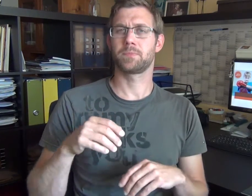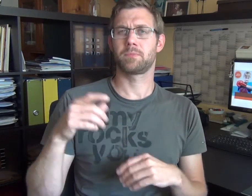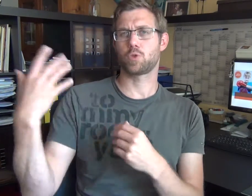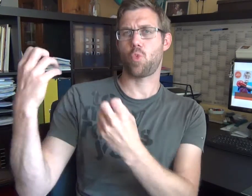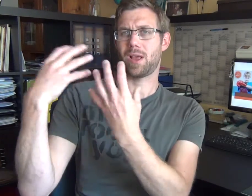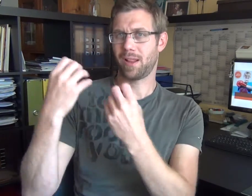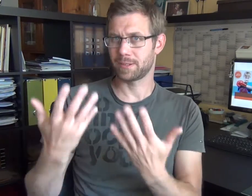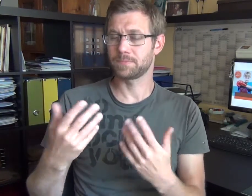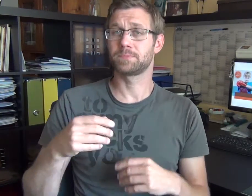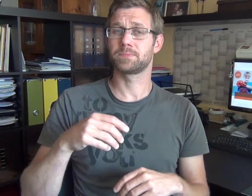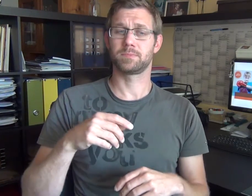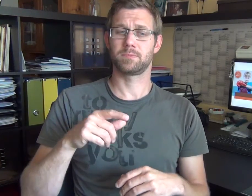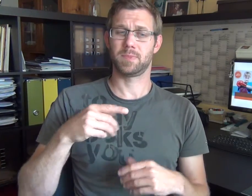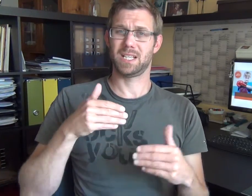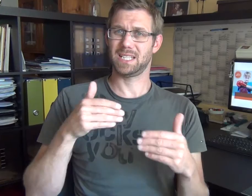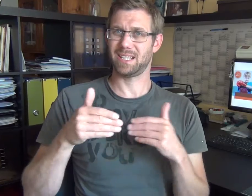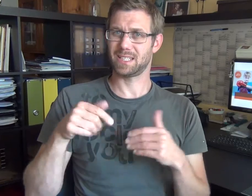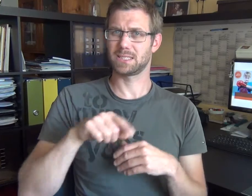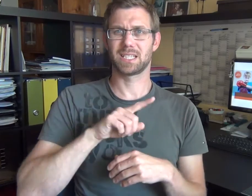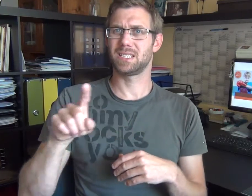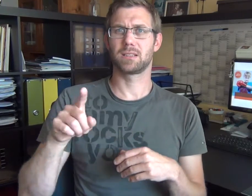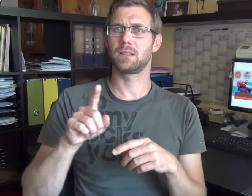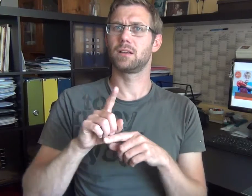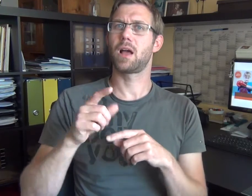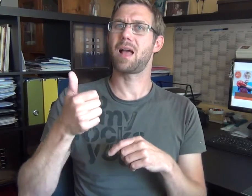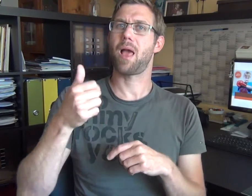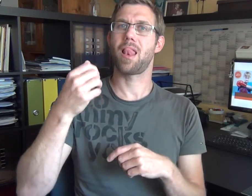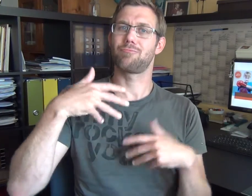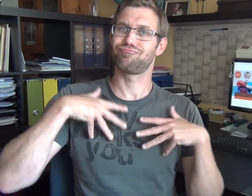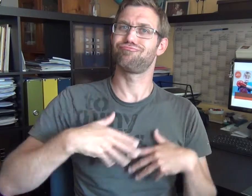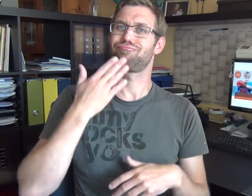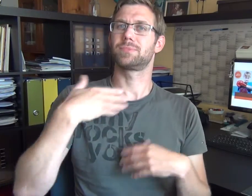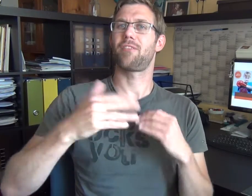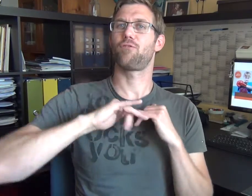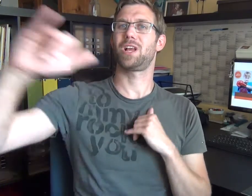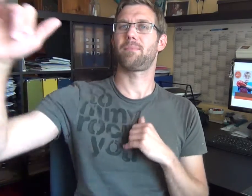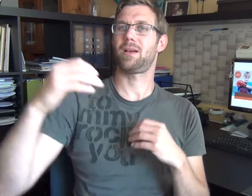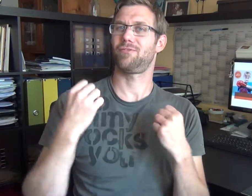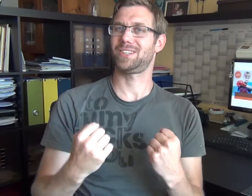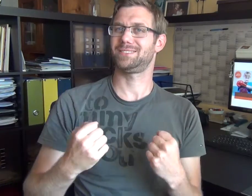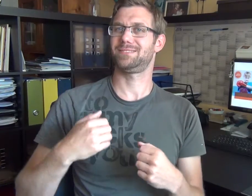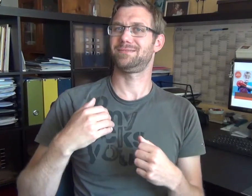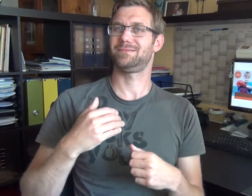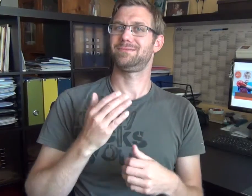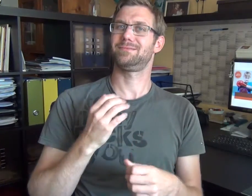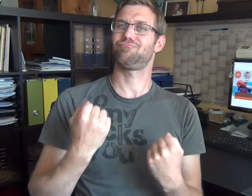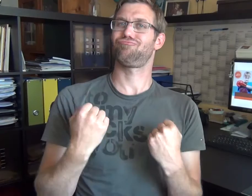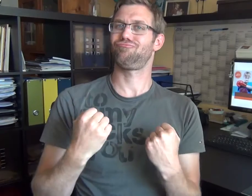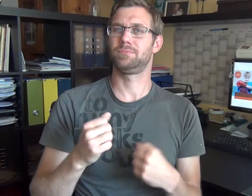So wurde es uns erklärt: Resilienz ist kein fester Zustand, den man einmal erwirbt und für immer hat.